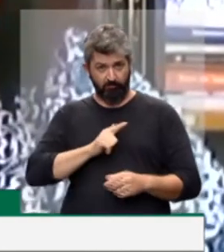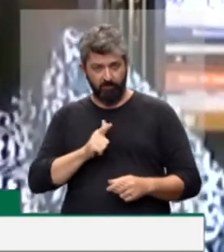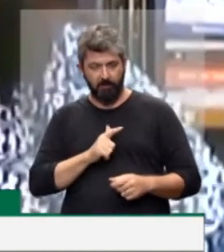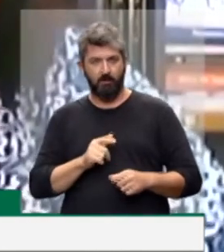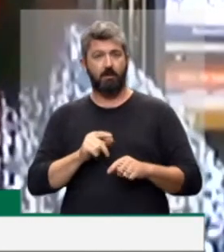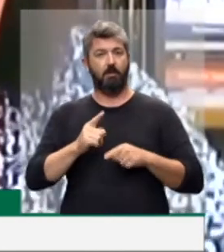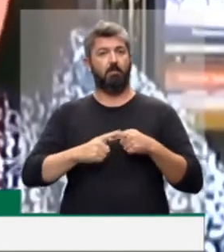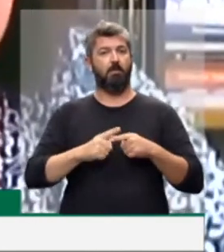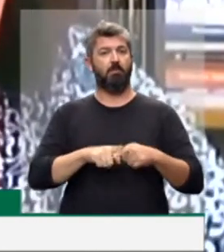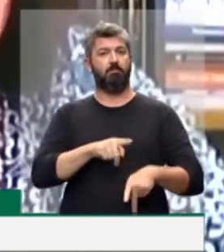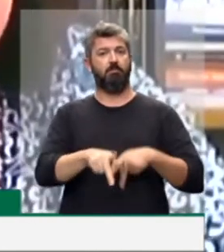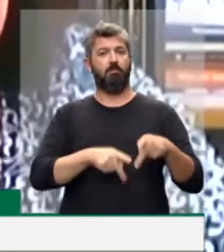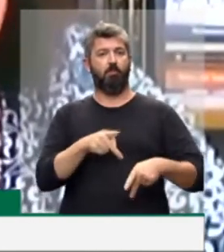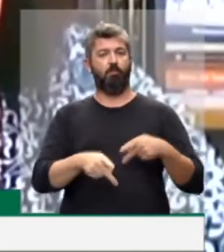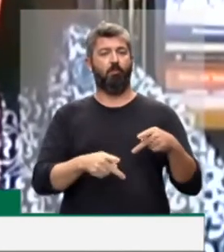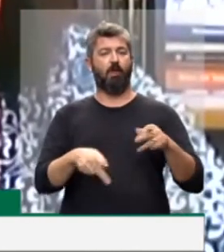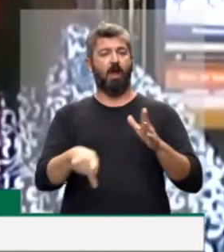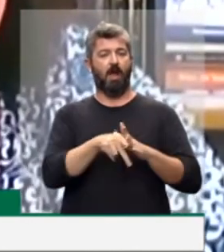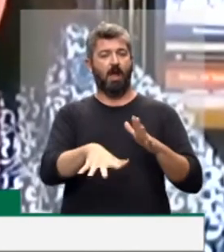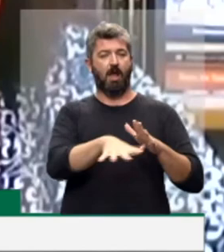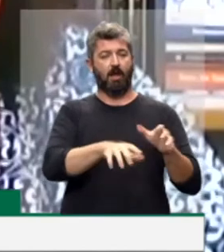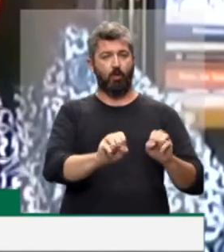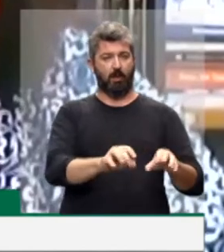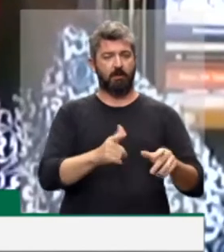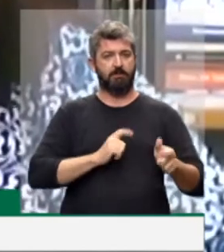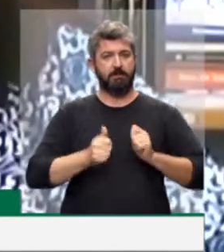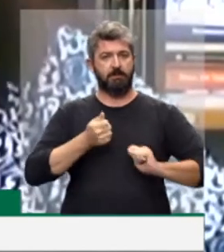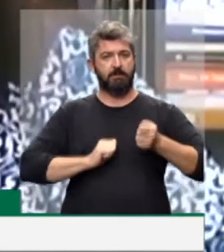EU GOSTARIA DE SABER SE A MATÉRIA DA REGULAMENTAÇÃO DO FUNDEB ESTÁ PREVISTA PARA A PAUTA DE AMANHÃ ? EXISTE